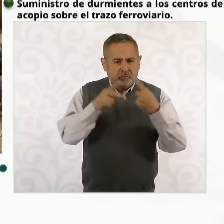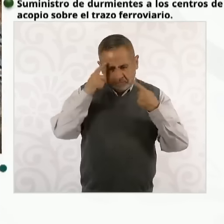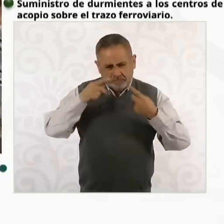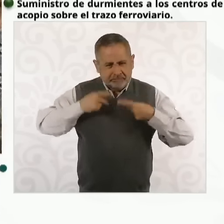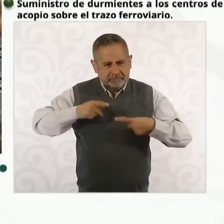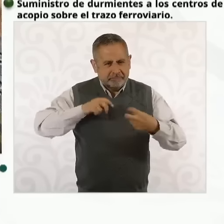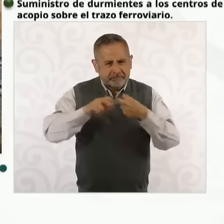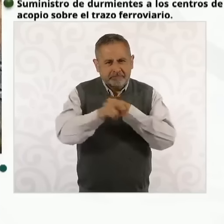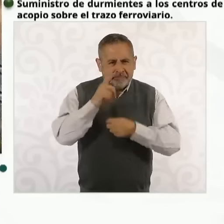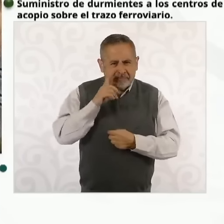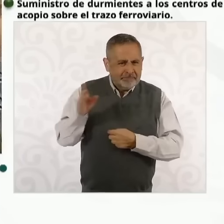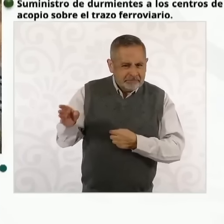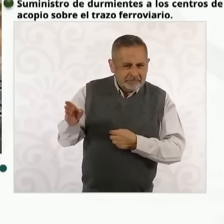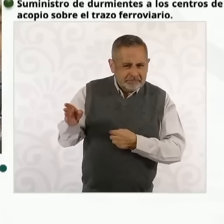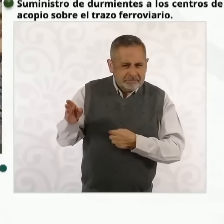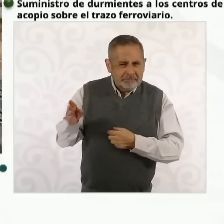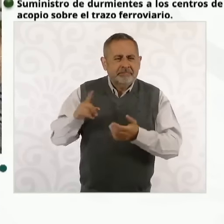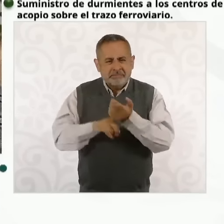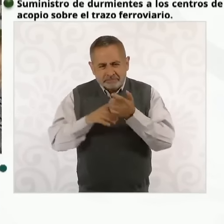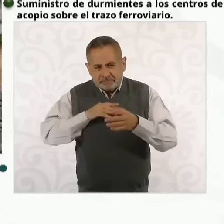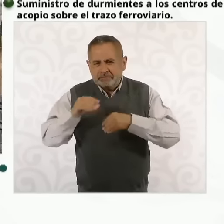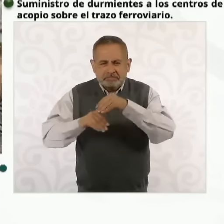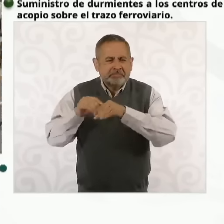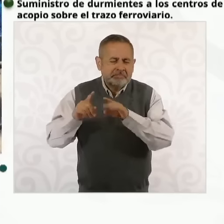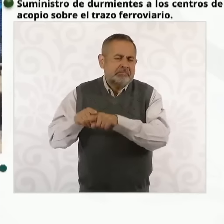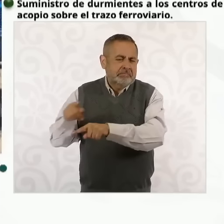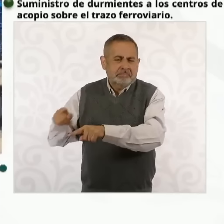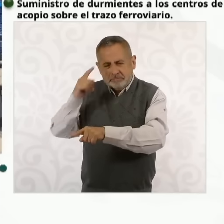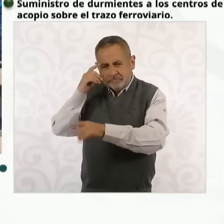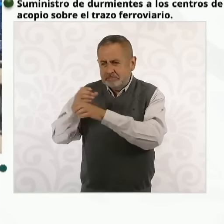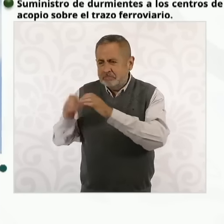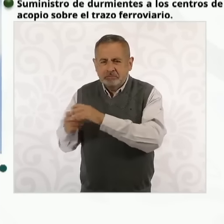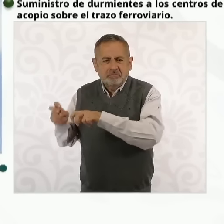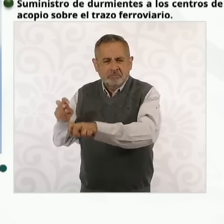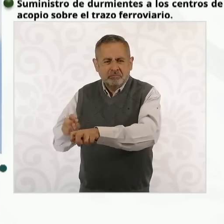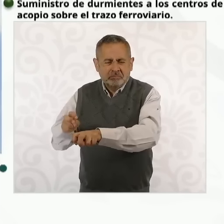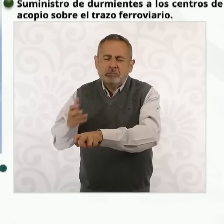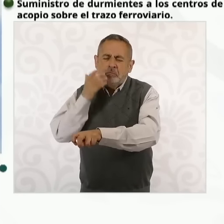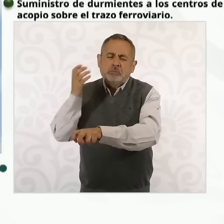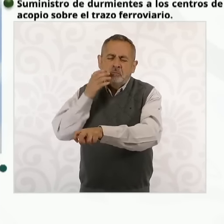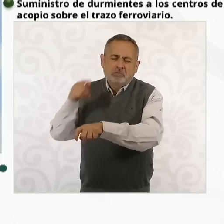hacia la industria, sus espuelas de vía hacia la industria y la población ya se se se puso próxima